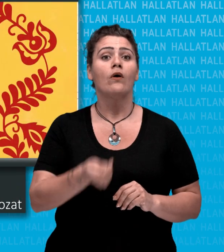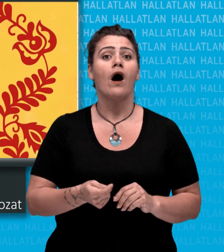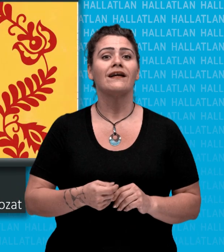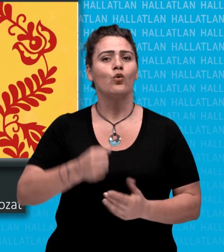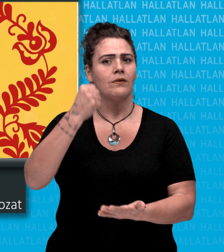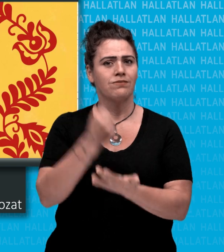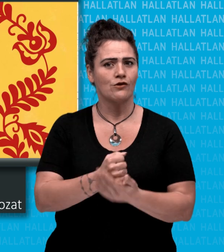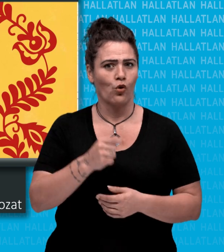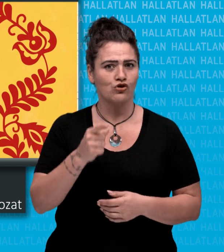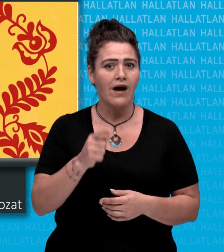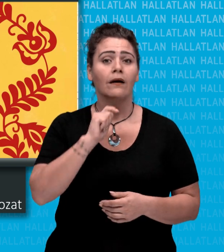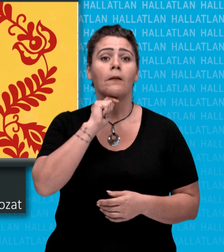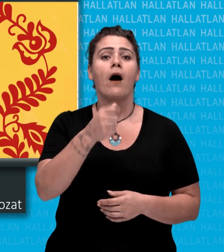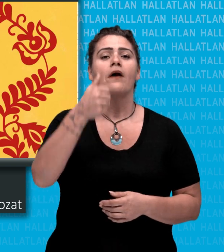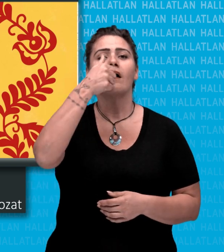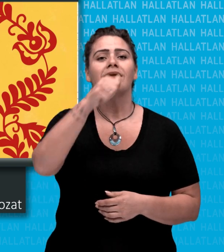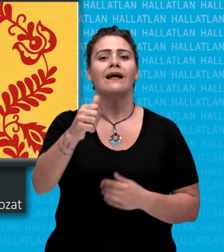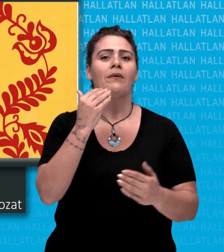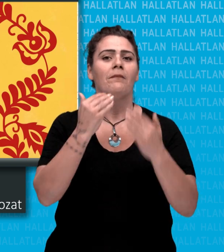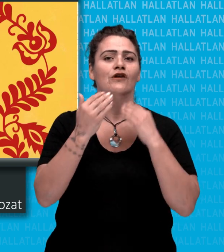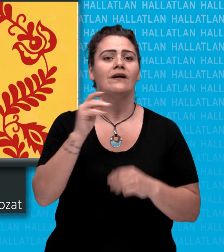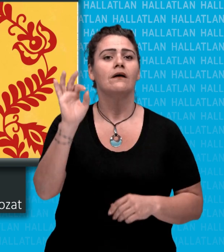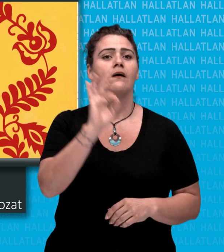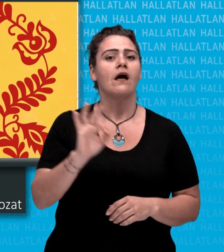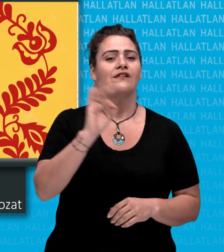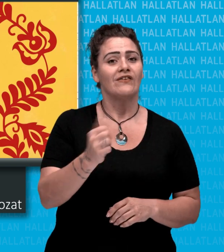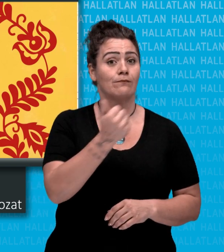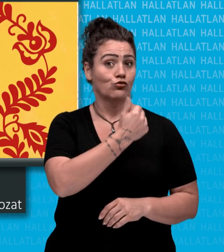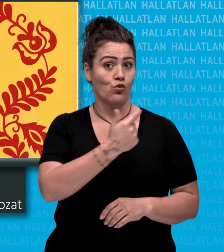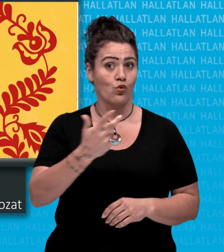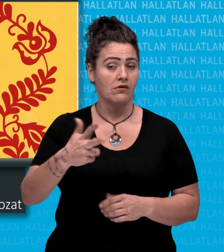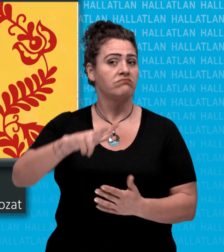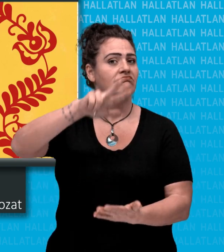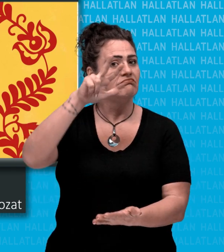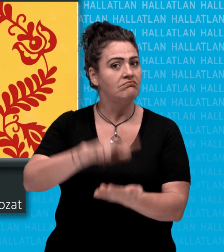a Hungarikum Bizottság a Magyar népmesék rajzfilmsorozatot